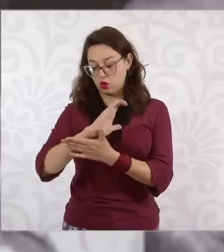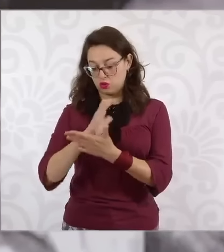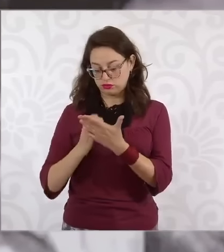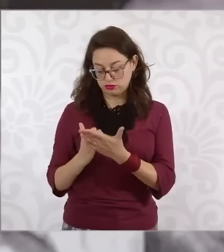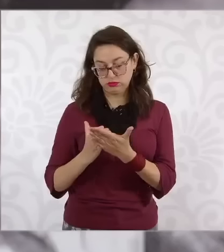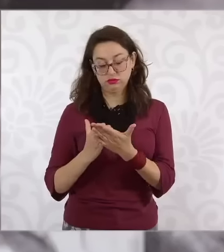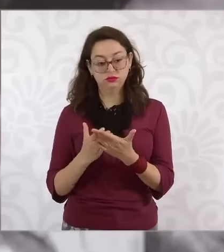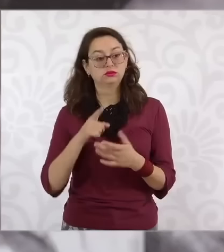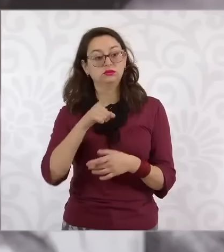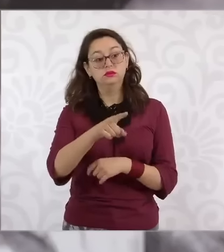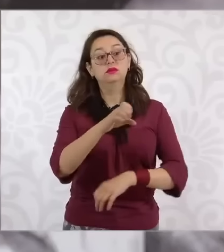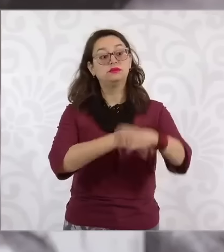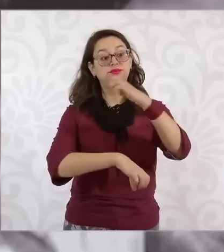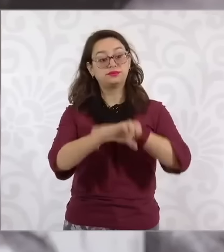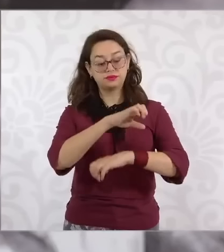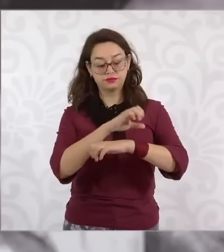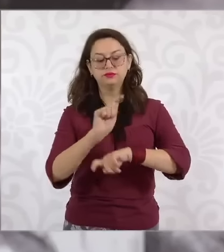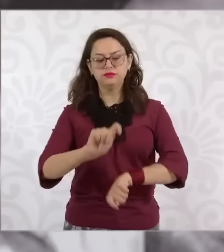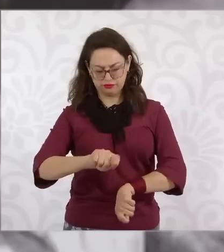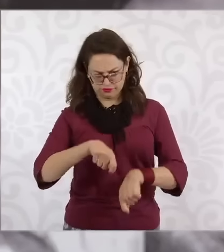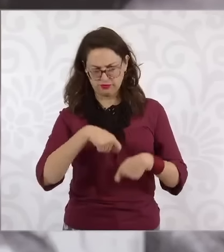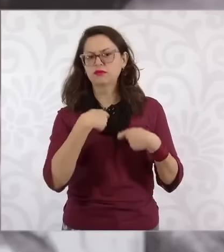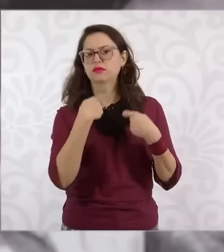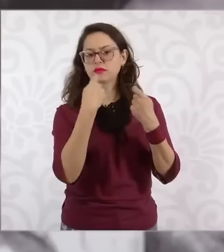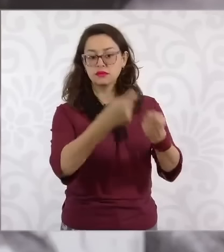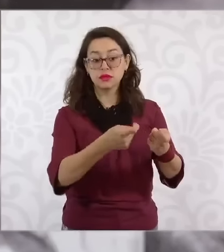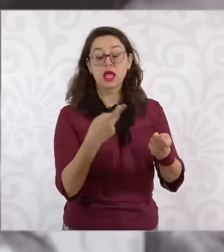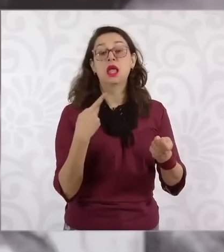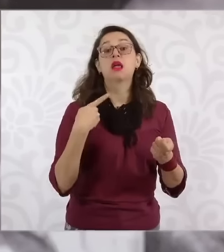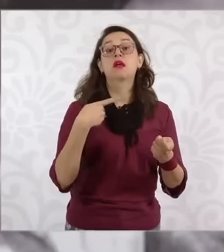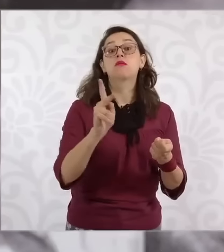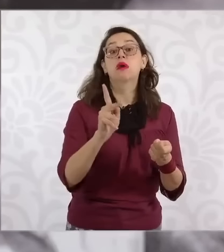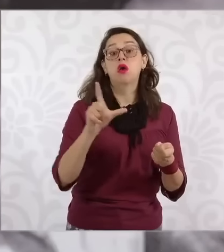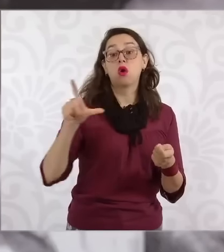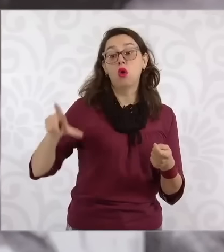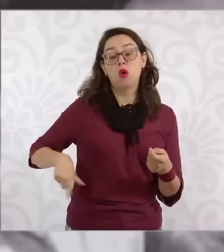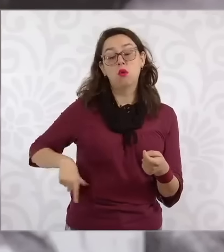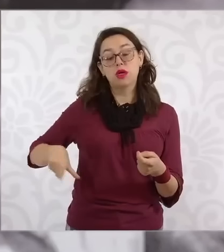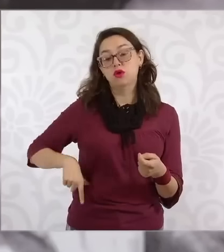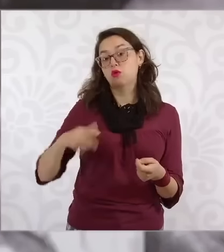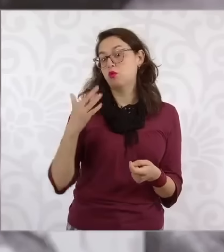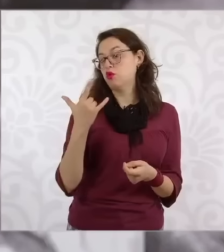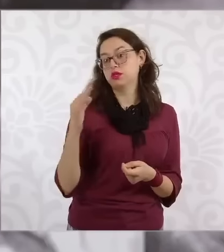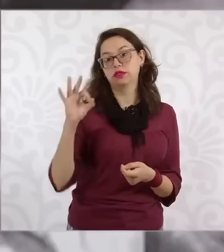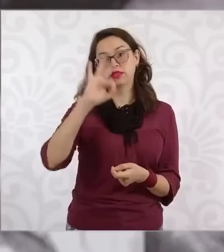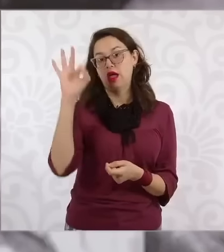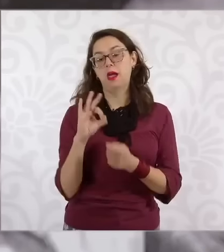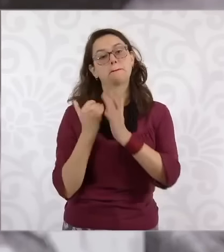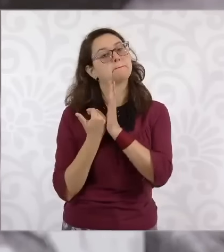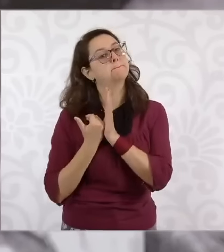mixta. Pero en todo momento el sector público va a ser el mayoritario dueño de esta empresa. Un